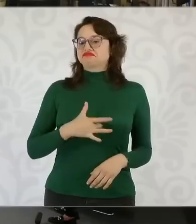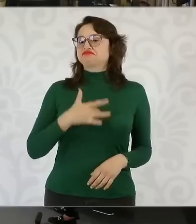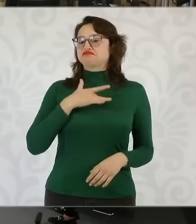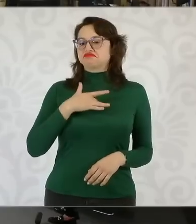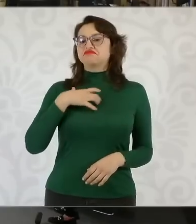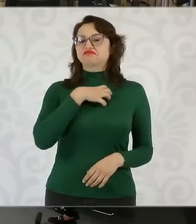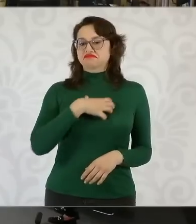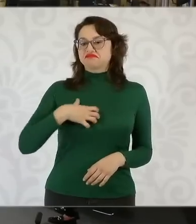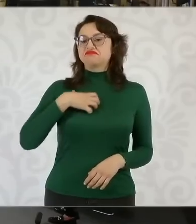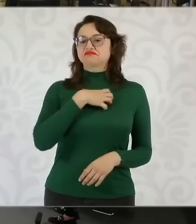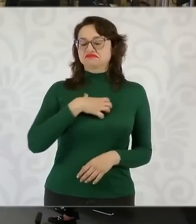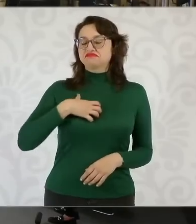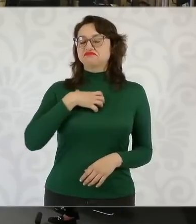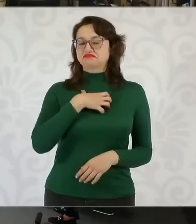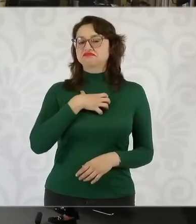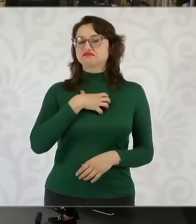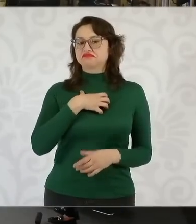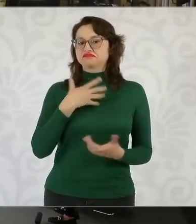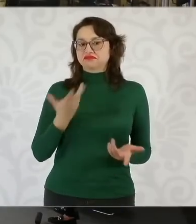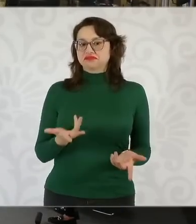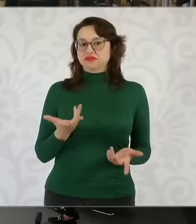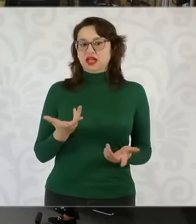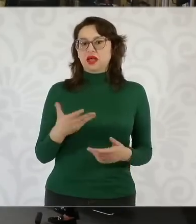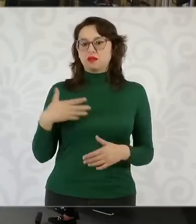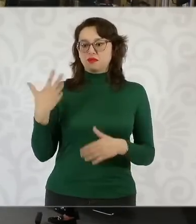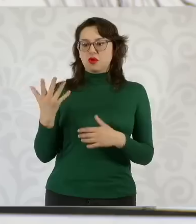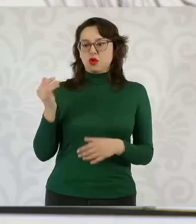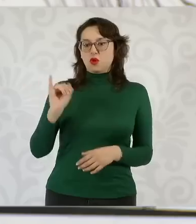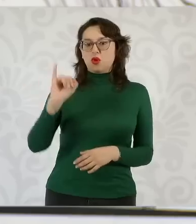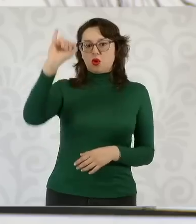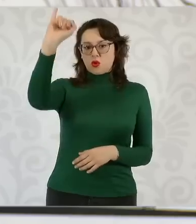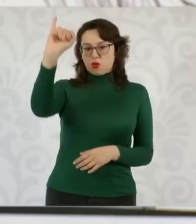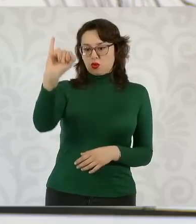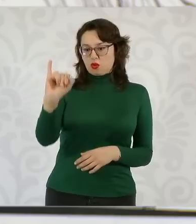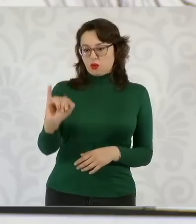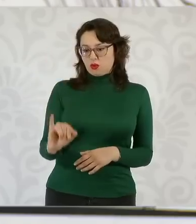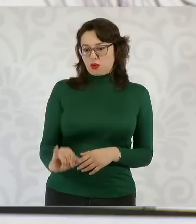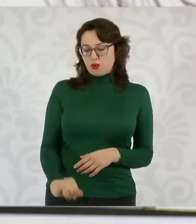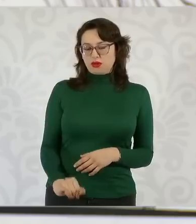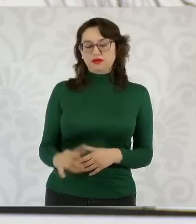como lo ha indicado la presidenta cada jueves una inversión bastante especial para nosotros